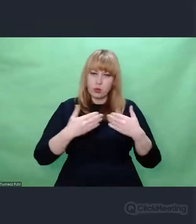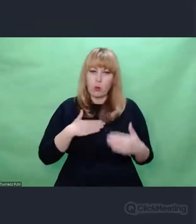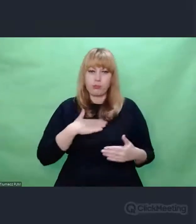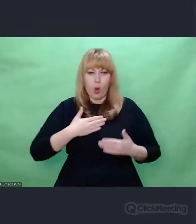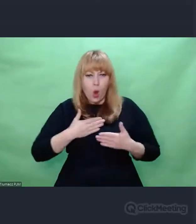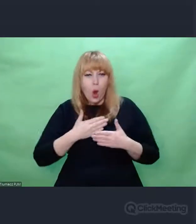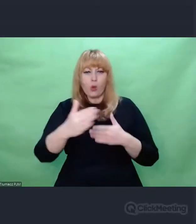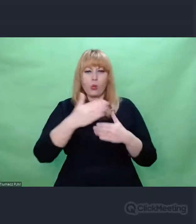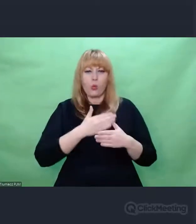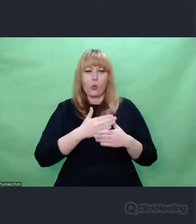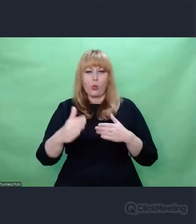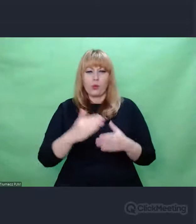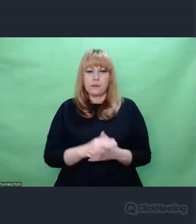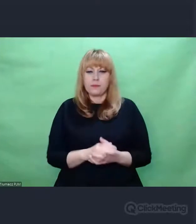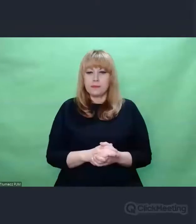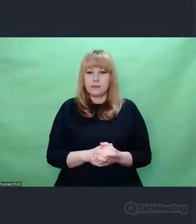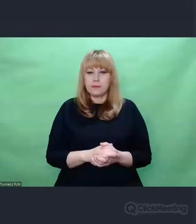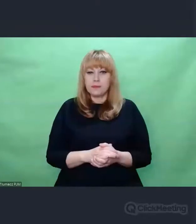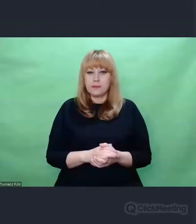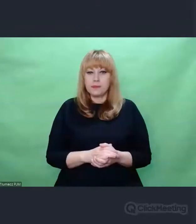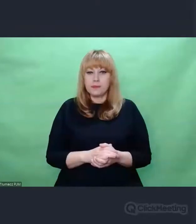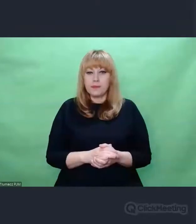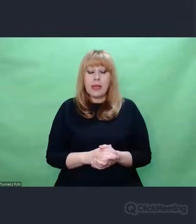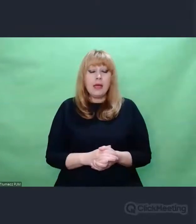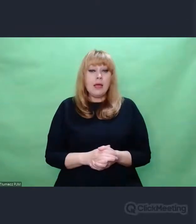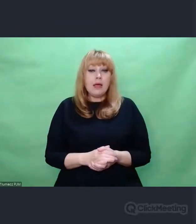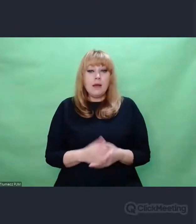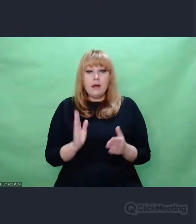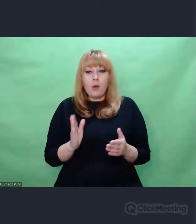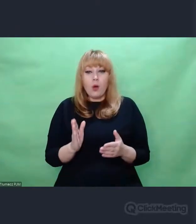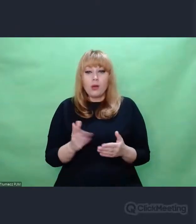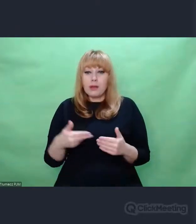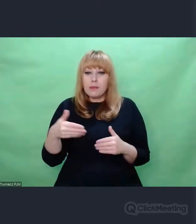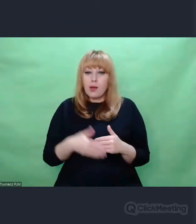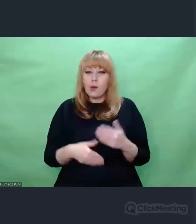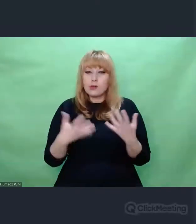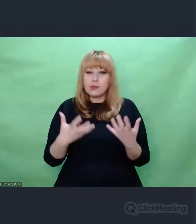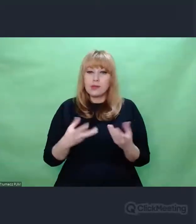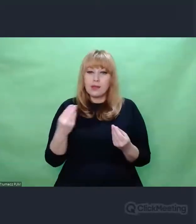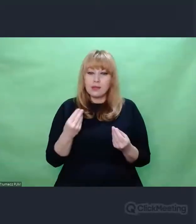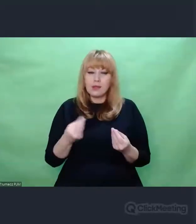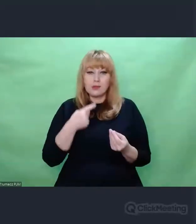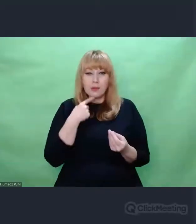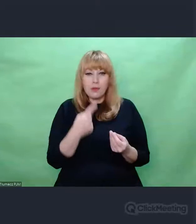No i na końcu zupełnie, chciałem Państwu powiedzieć, że